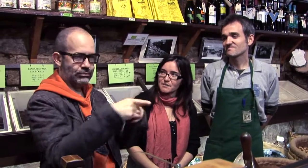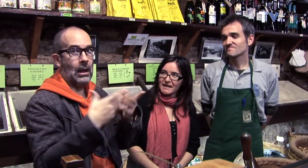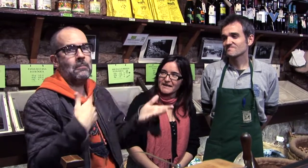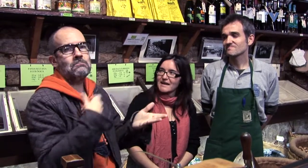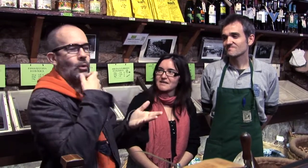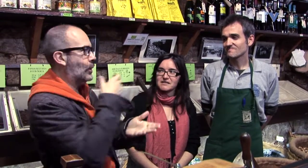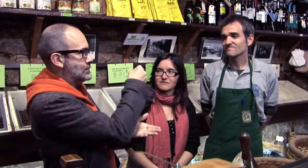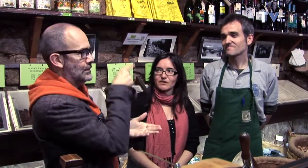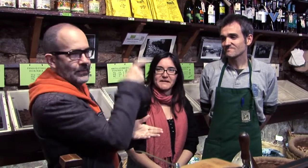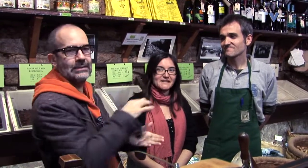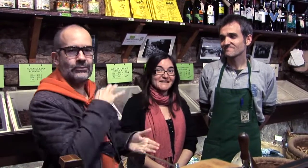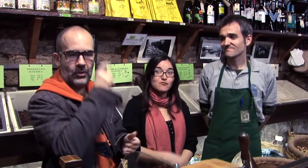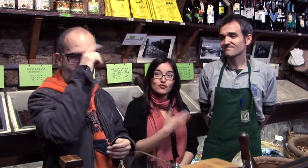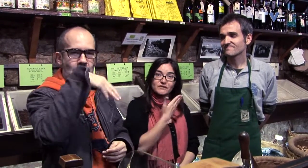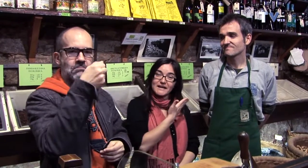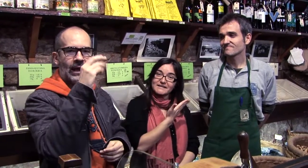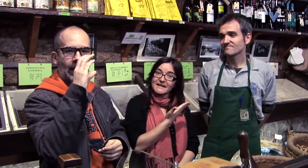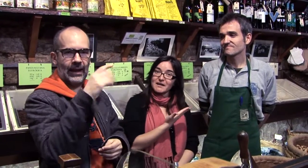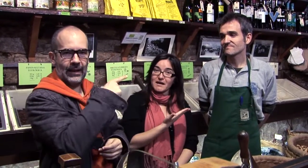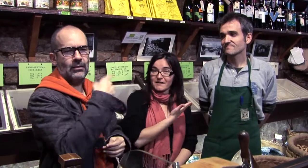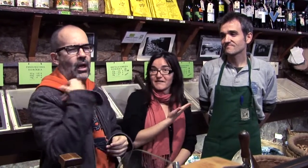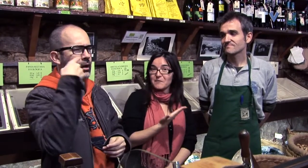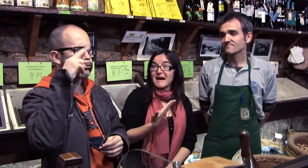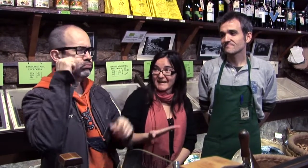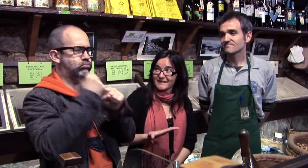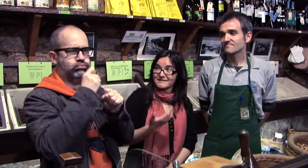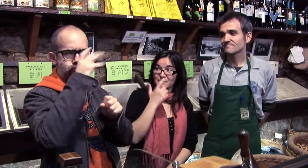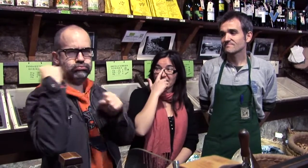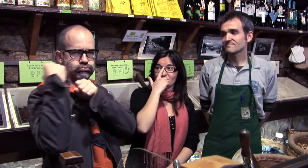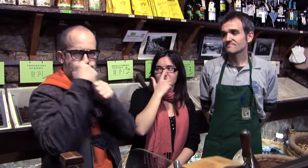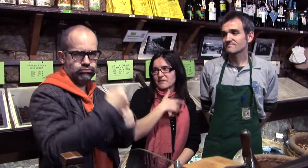y me gustaría que Marc, que tiene muchos años de experiencia,